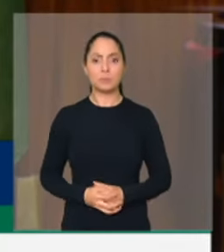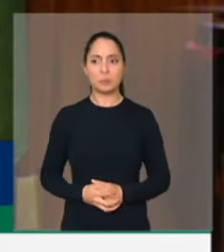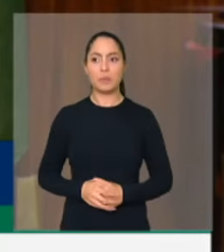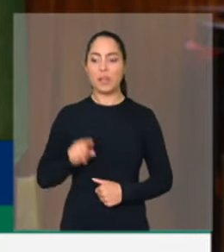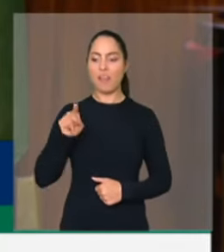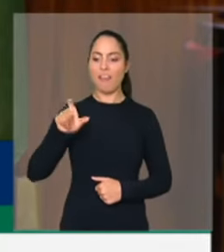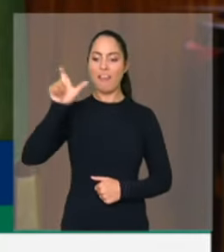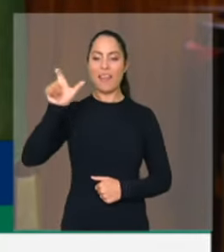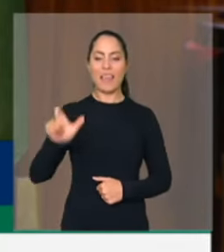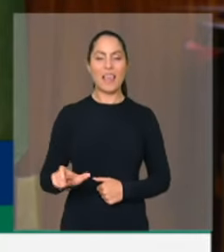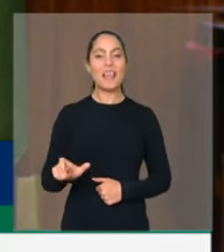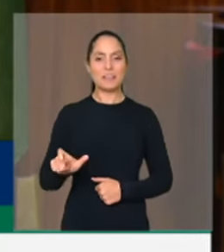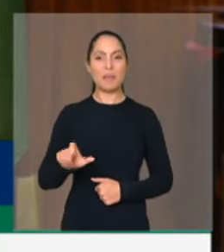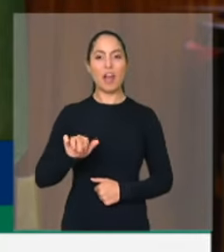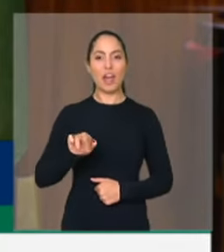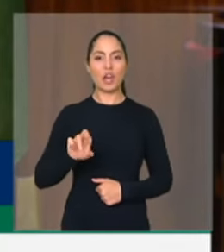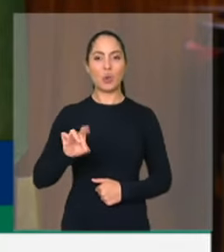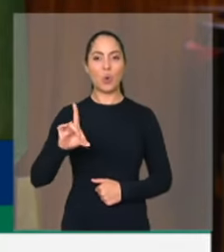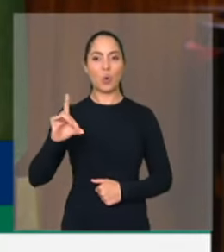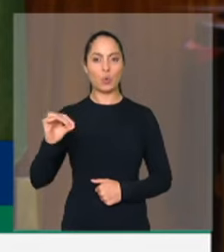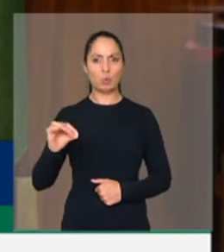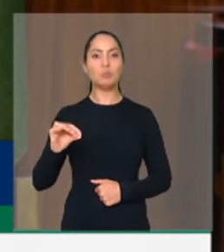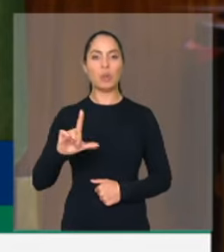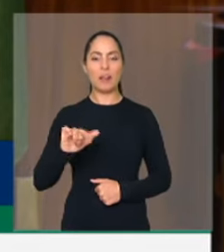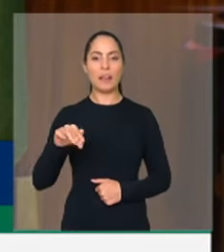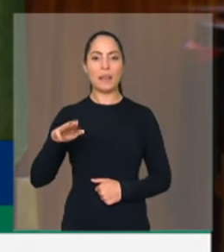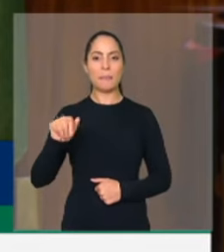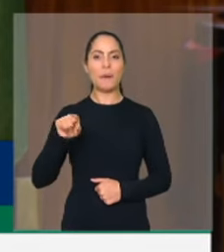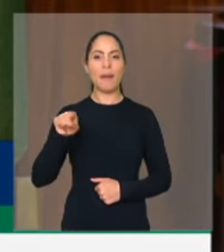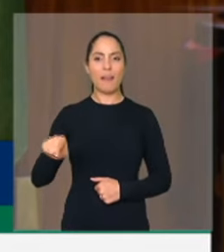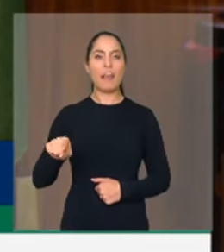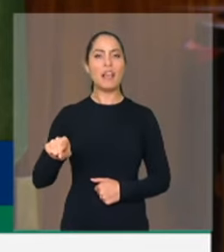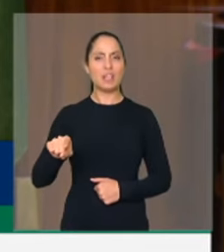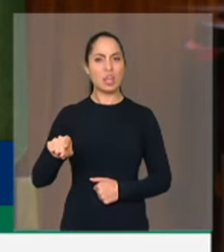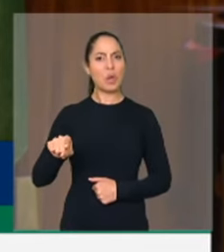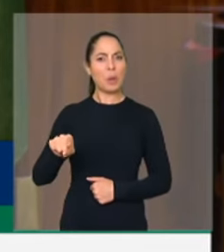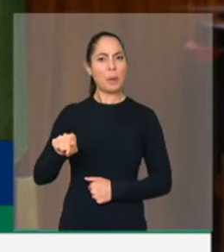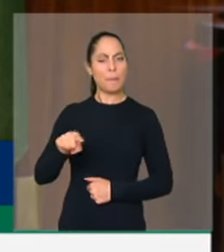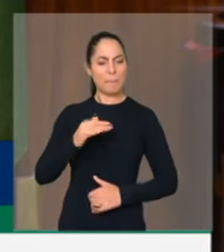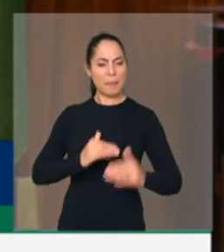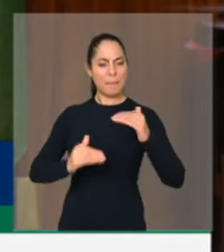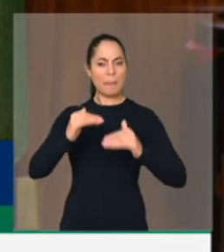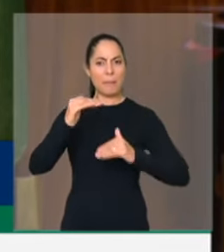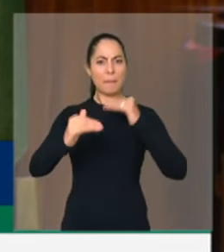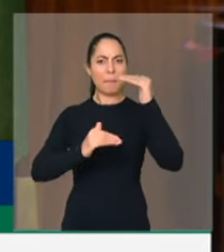ELEITO PELO POVO BAIANO COMO DEPUTADO FEDERAL POR 5 VEZES CONSECUTIVAS A PARTIR DE 82, TEVE PAPEL FUNDAMENTAL NA